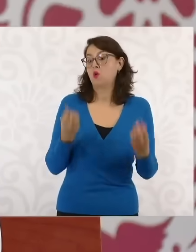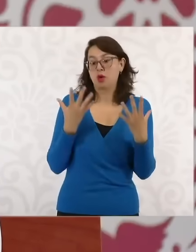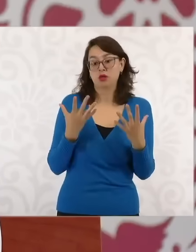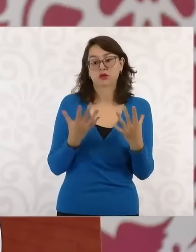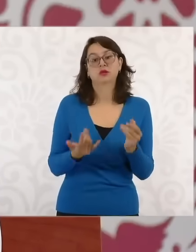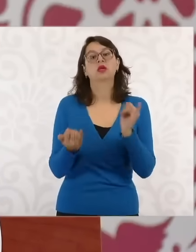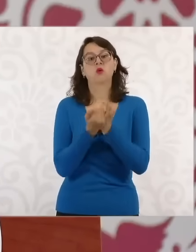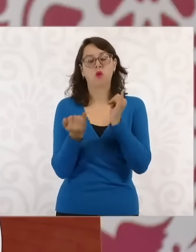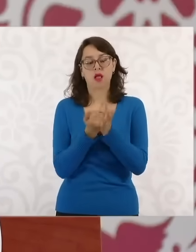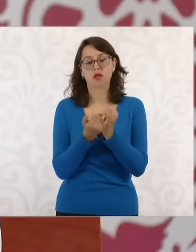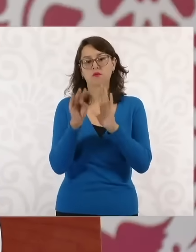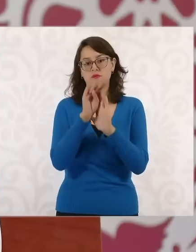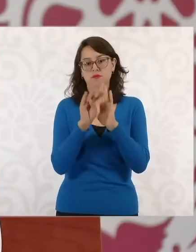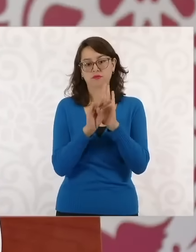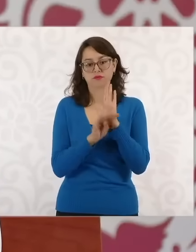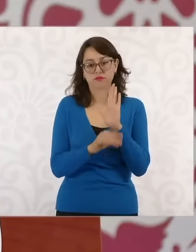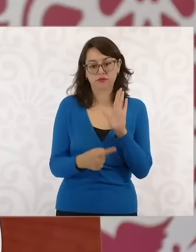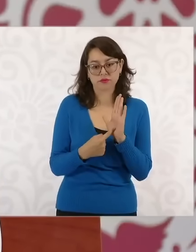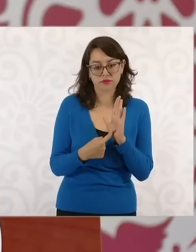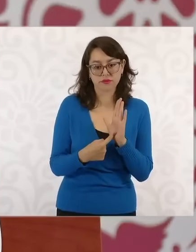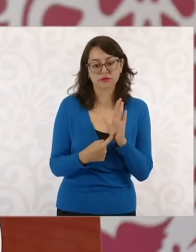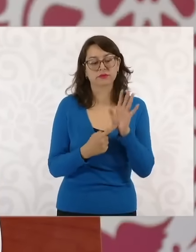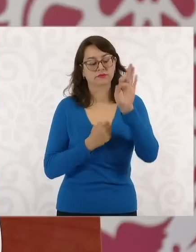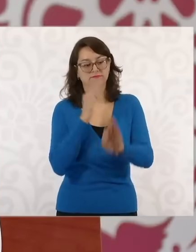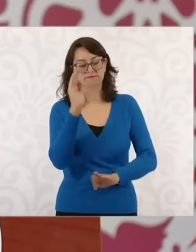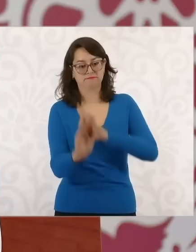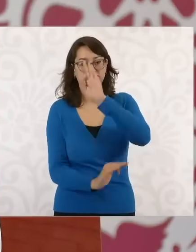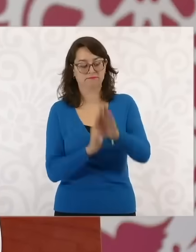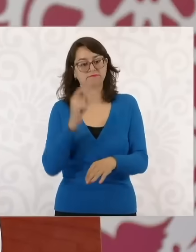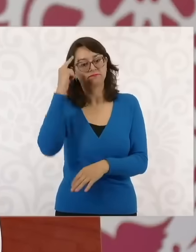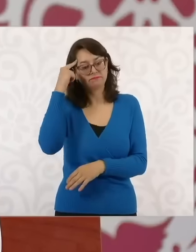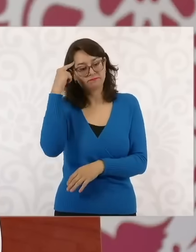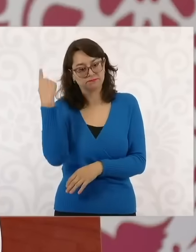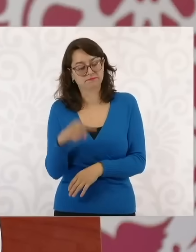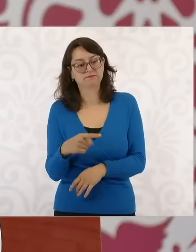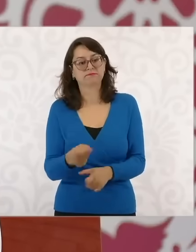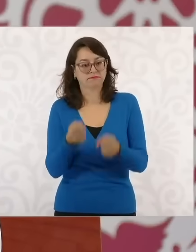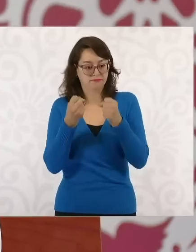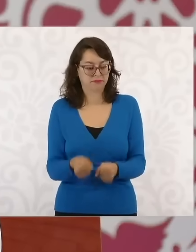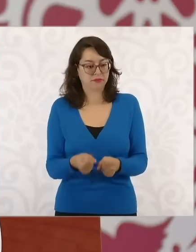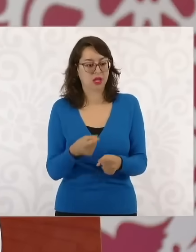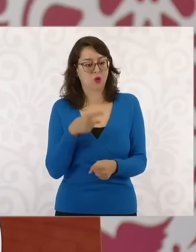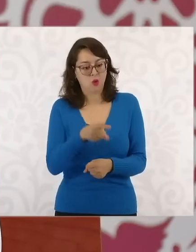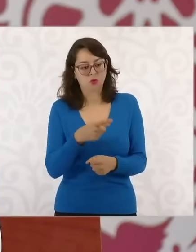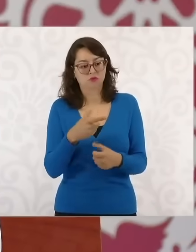sino con qué protocolos de de tratamiento para para poder verificar su evolución y su y su